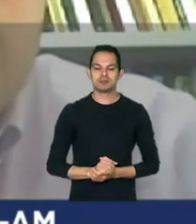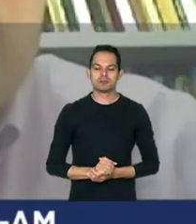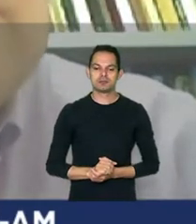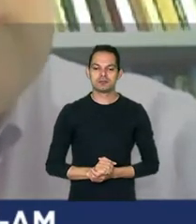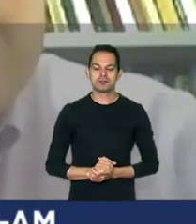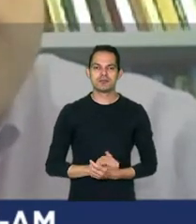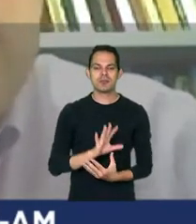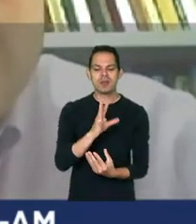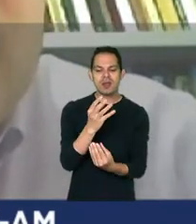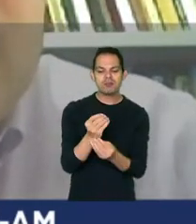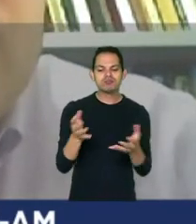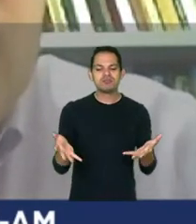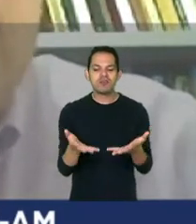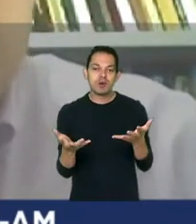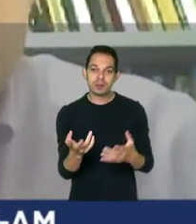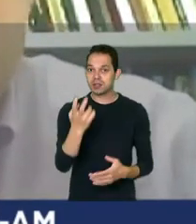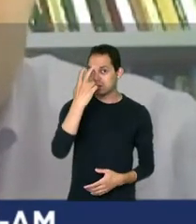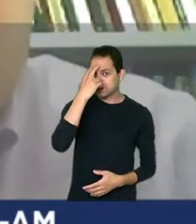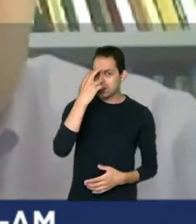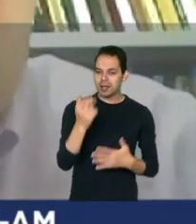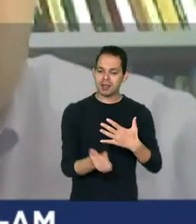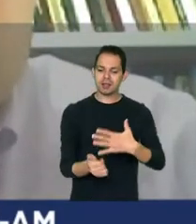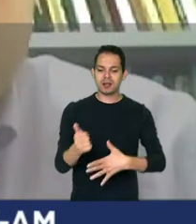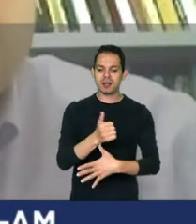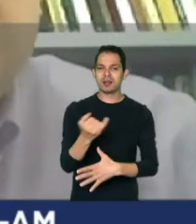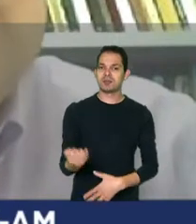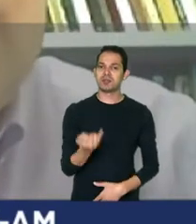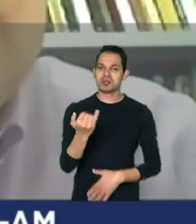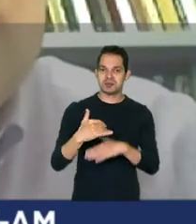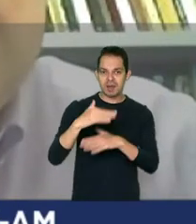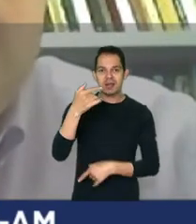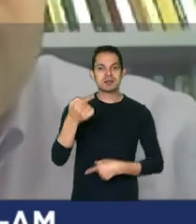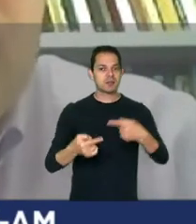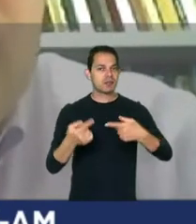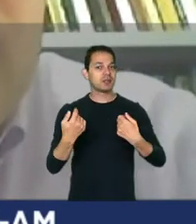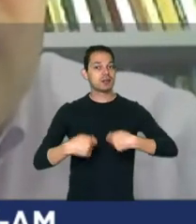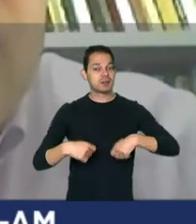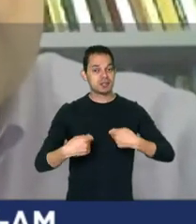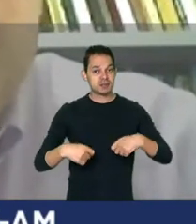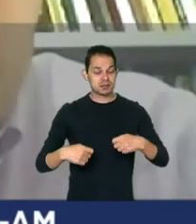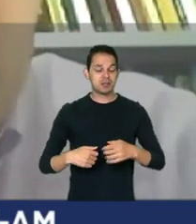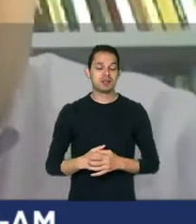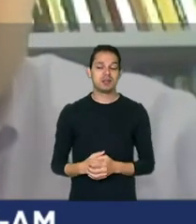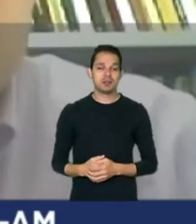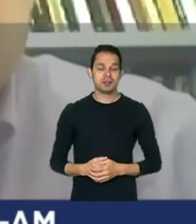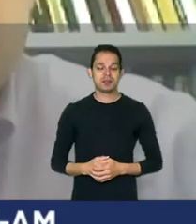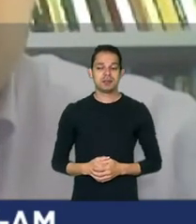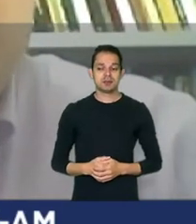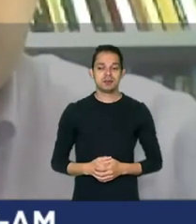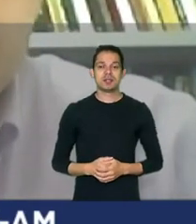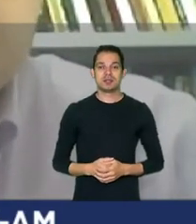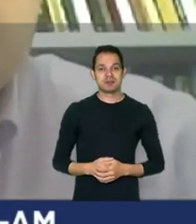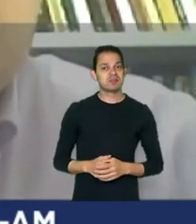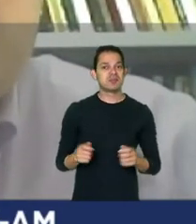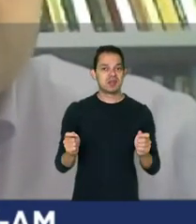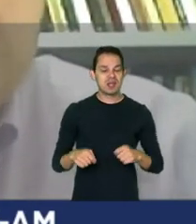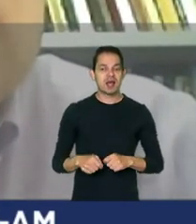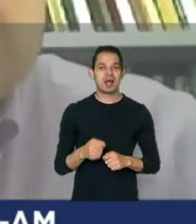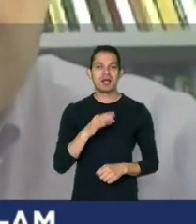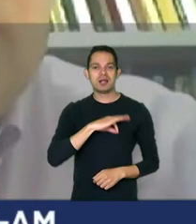LEI ALDIR BLANC, PARA FOMENTO É CULTURA. ENTÃO ACHO QUE ISSO É PRIORIDADE, ISSO QUE TEM QUE SER DEBATIDO, TEM POSSIBILIDADE DE CRIAR INCLUSIVE RENDA E RECURSOS